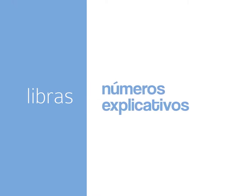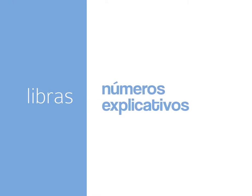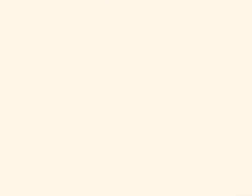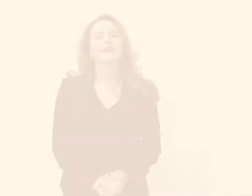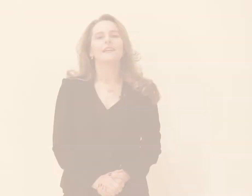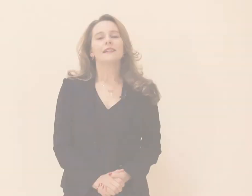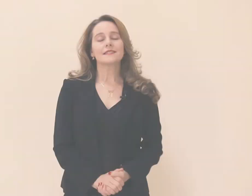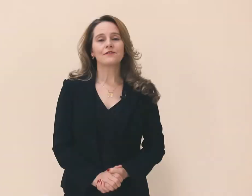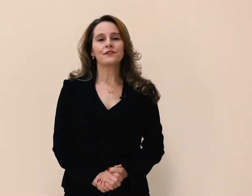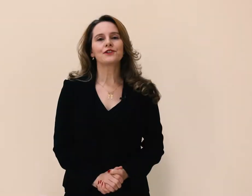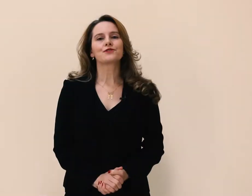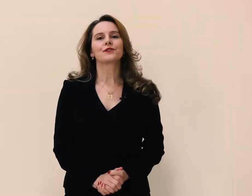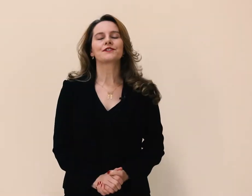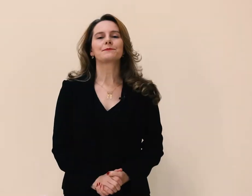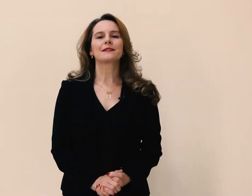Nesse vídeo nós vamos aprender a sinalizar os números, certo.